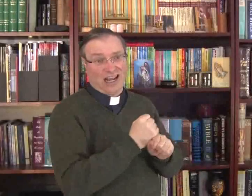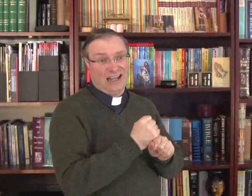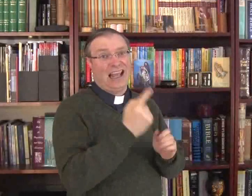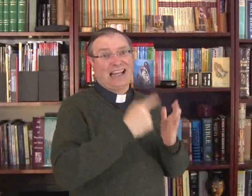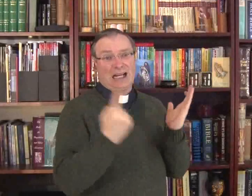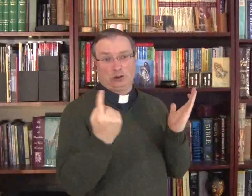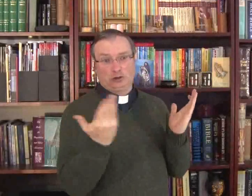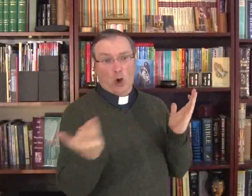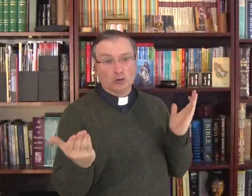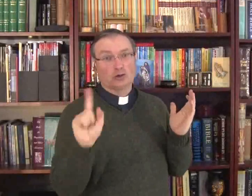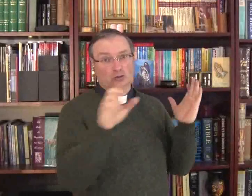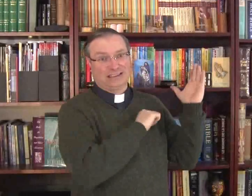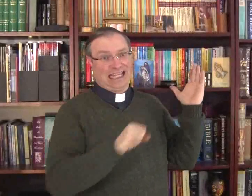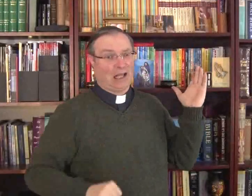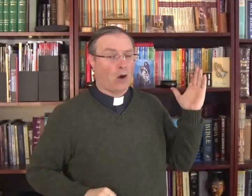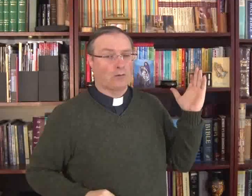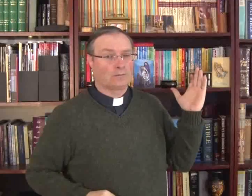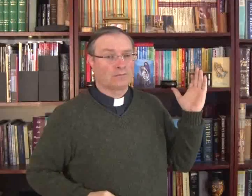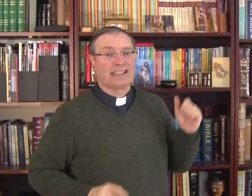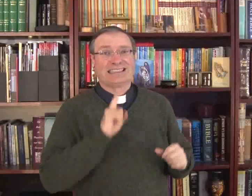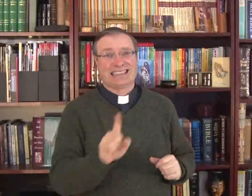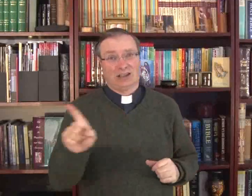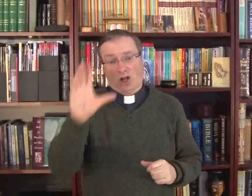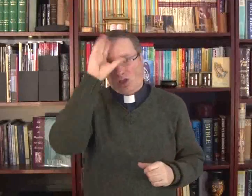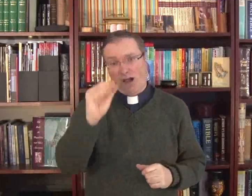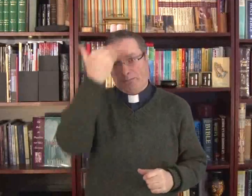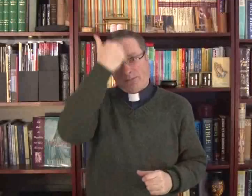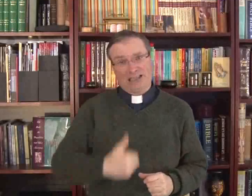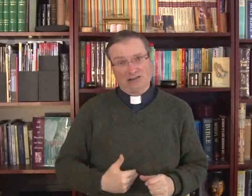quelque chose du Seigneur: c’est un homme partagé,